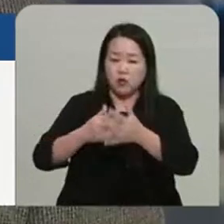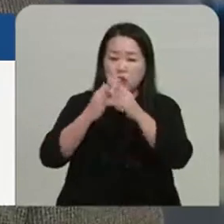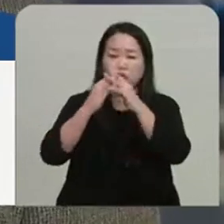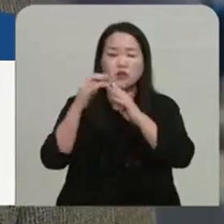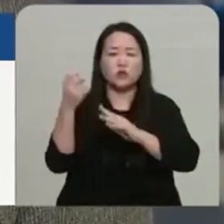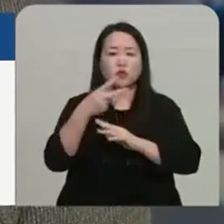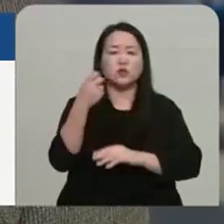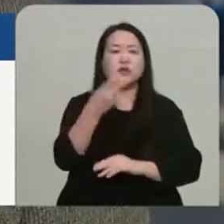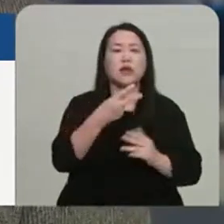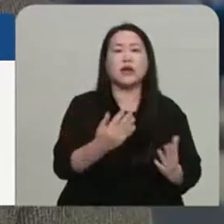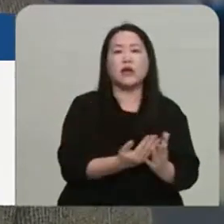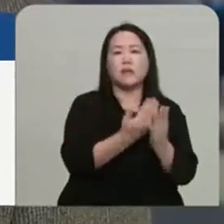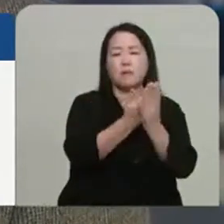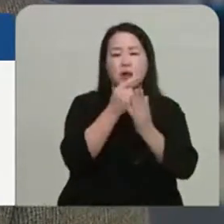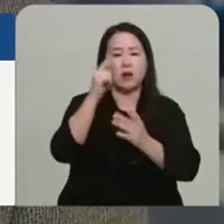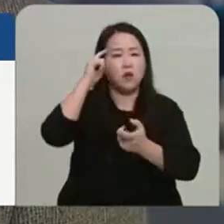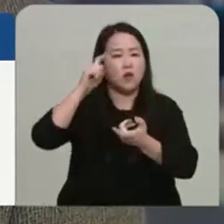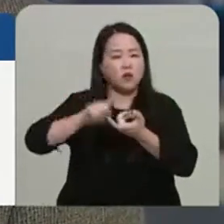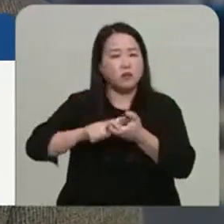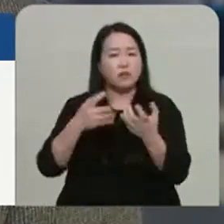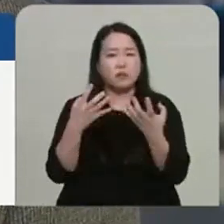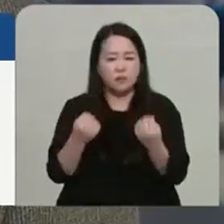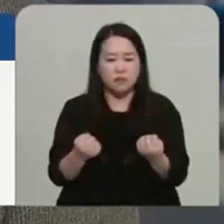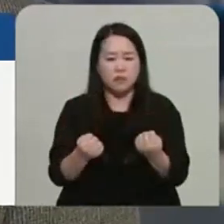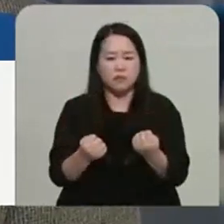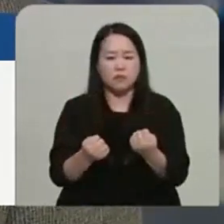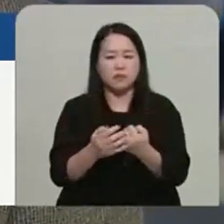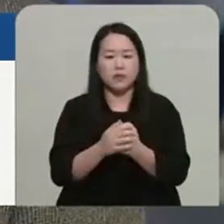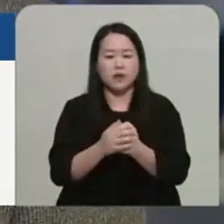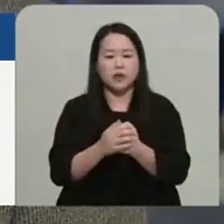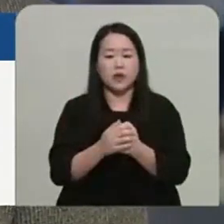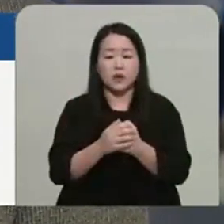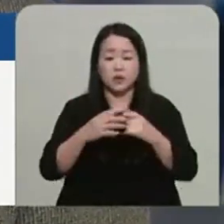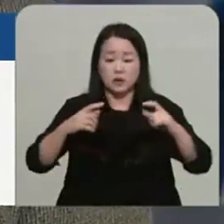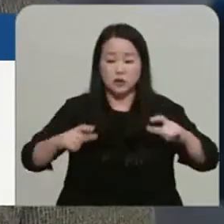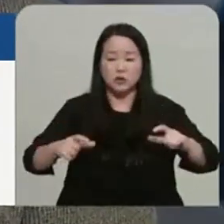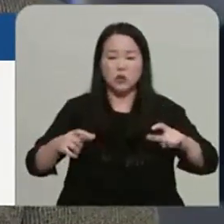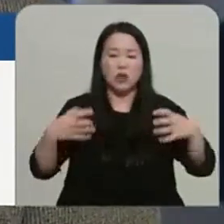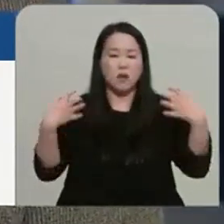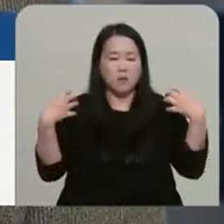지역의 행정에서는 여러 가지 개발 사업들을 많이 추진하고 있는데